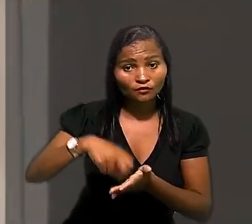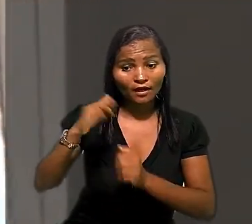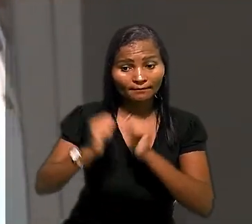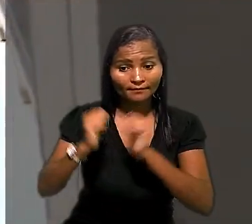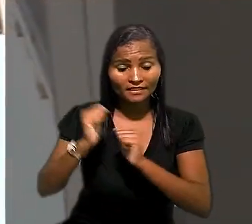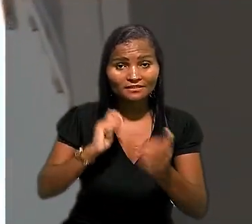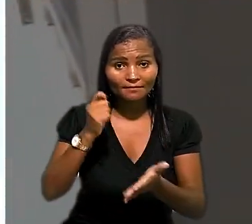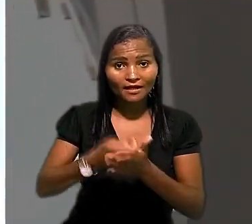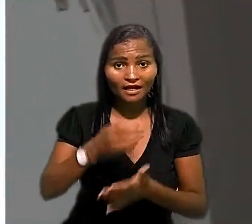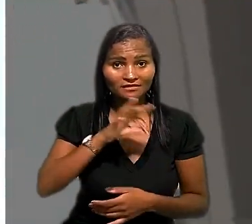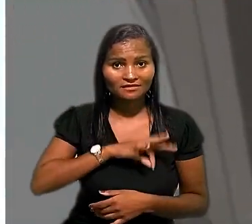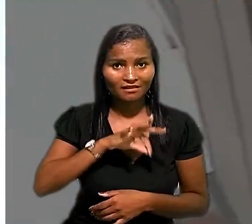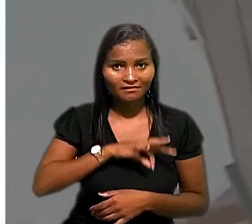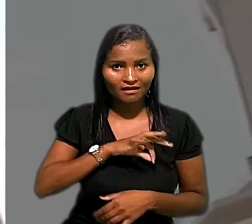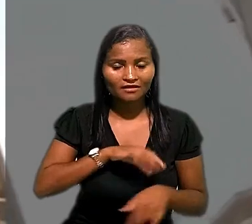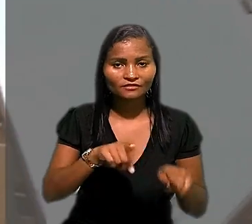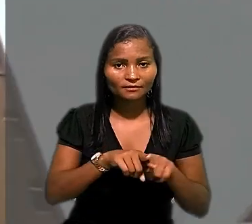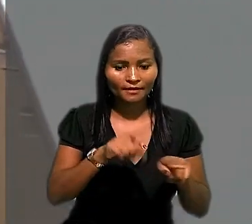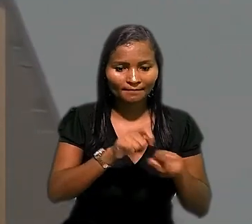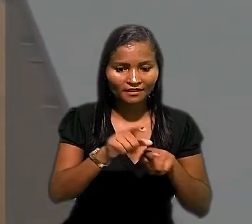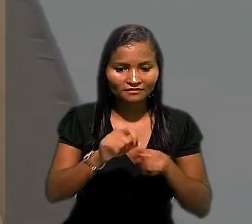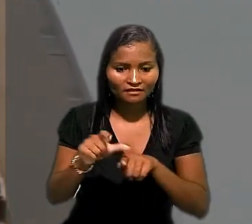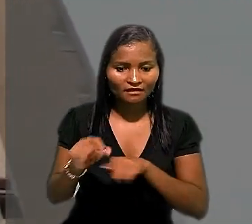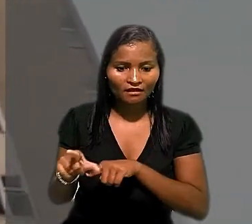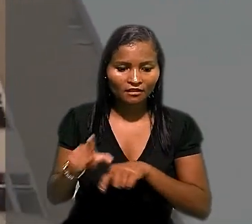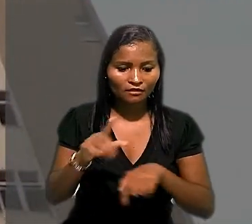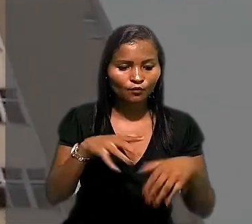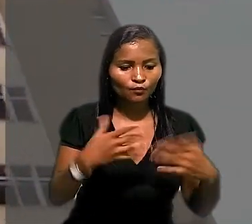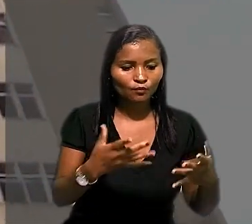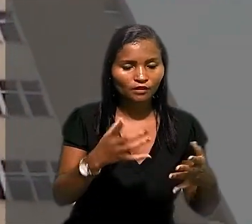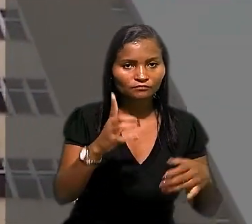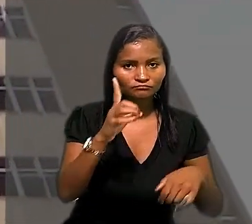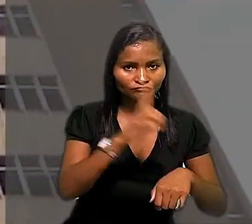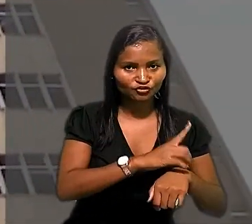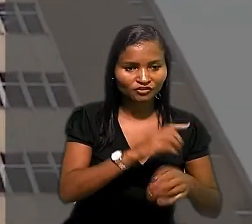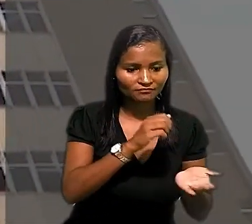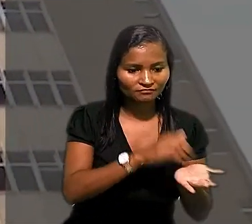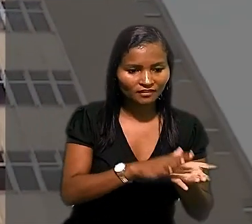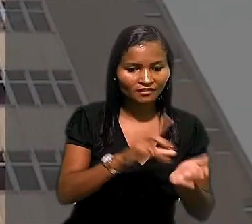ao pagamento dos salários e demais parcelas do período entre o desligamento e a reintegração.